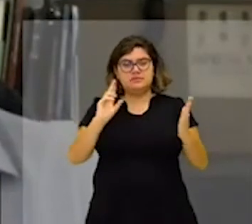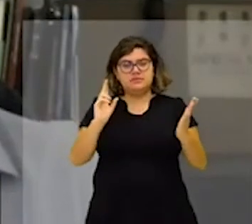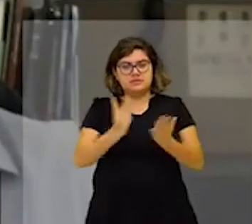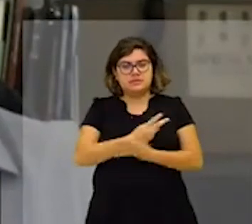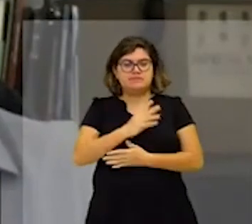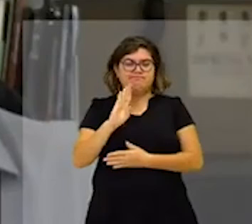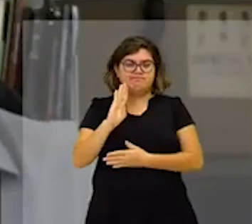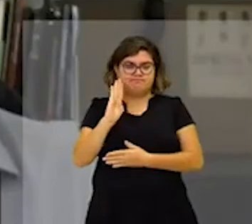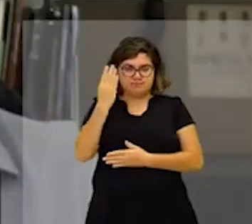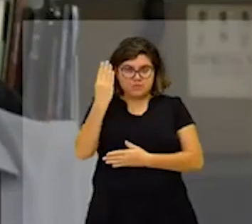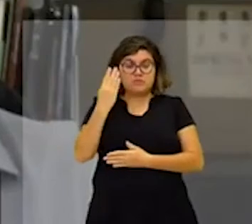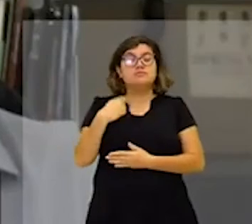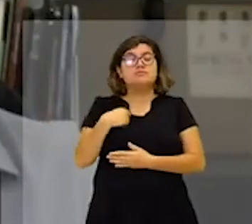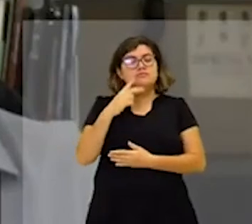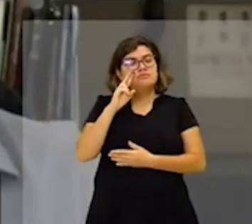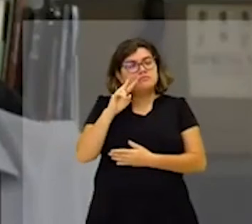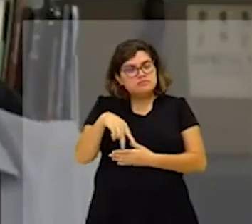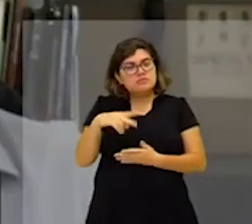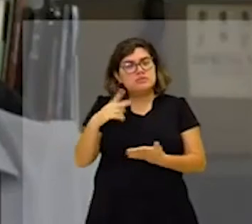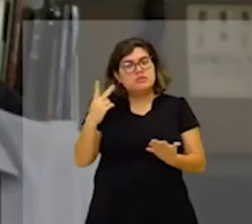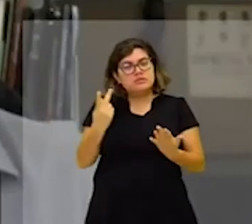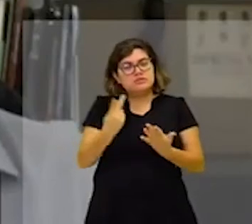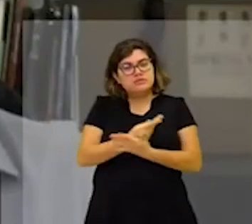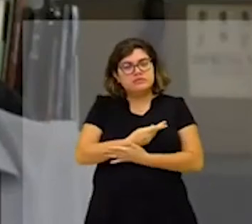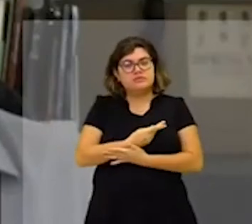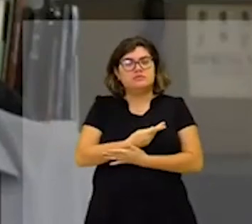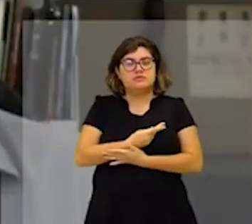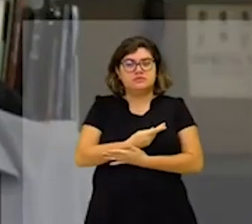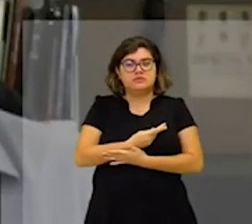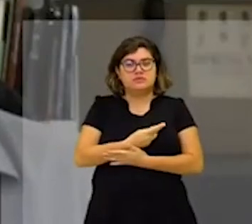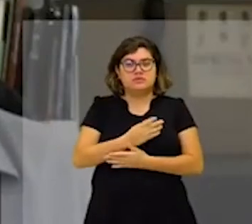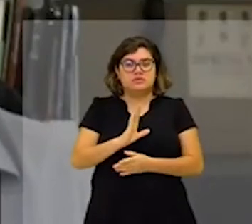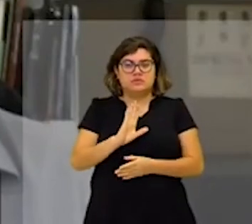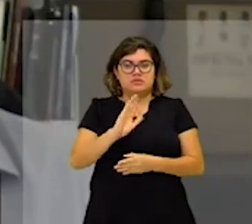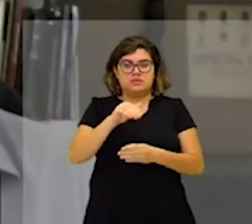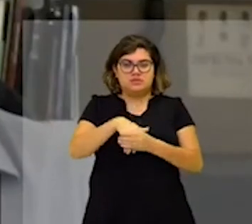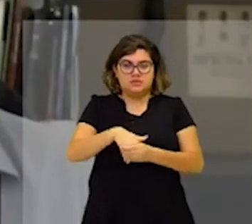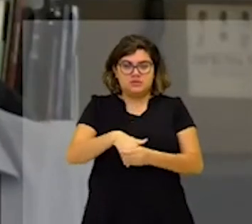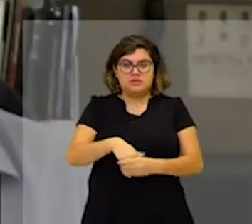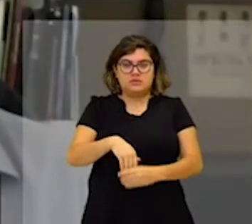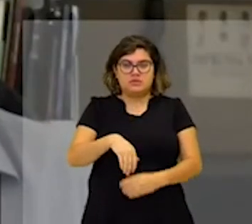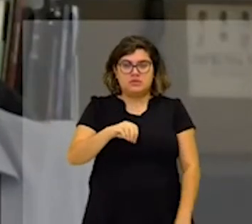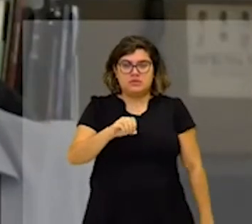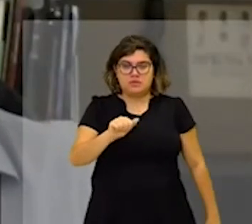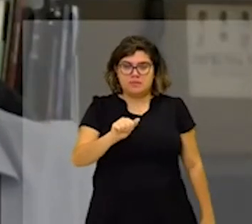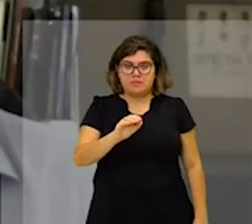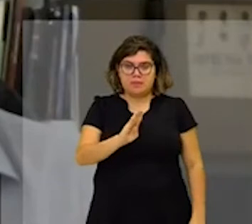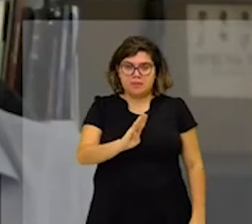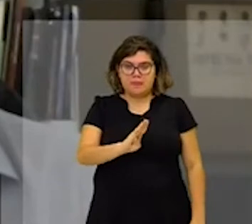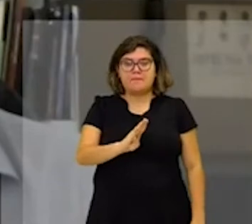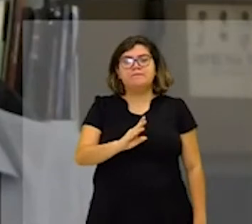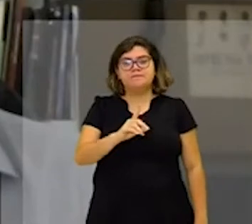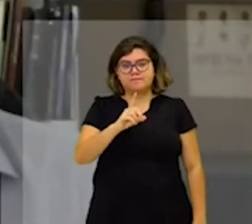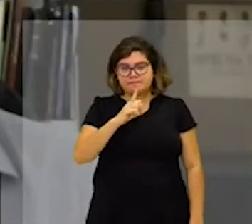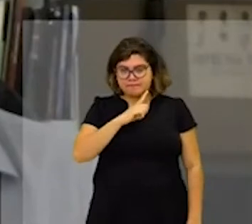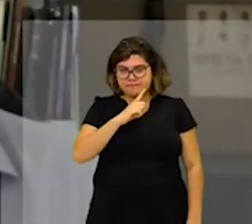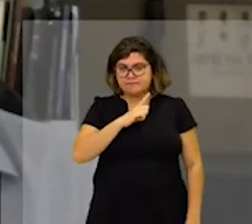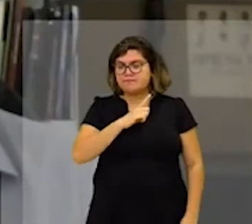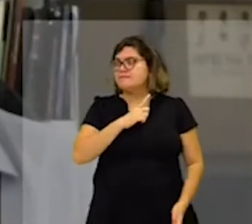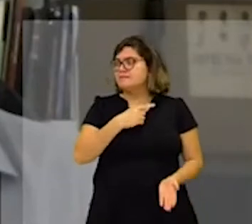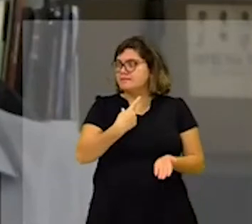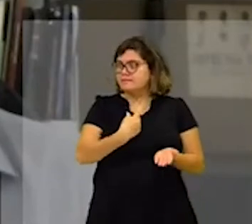situação na ordem das eleições prosa dos Advogados do Brasil é uma polêmica generalizada é corre por